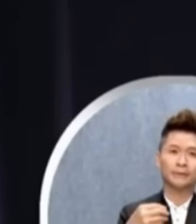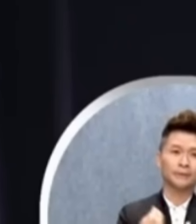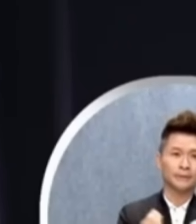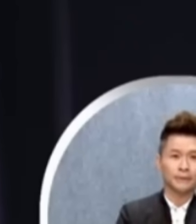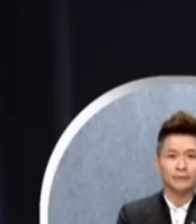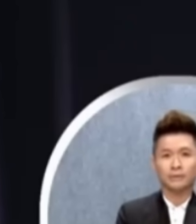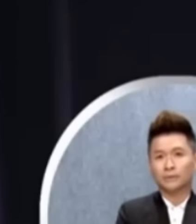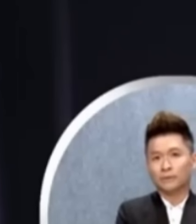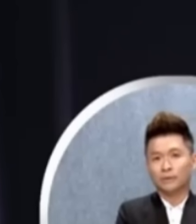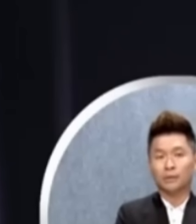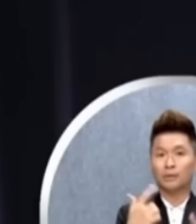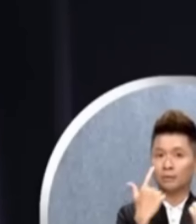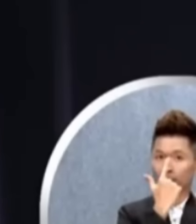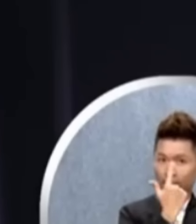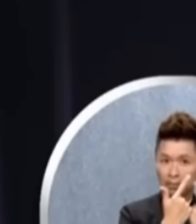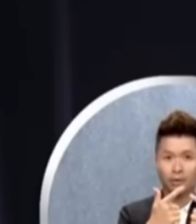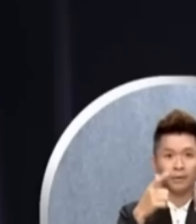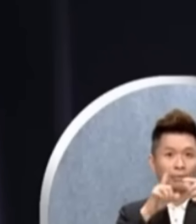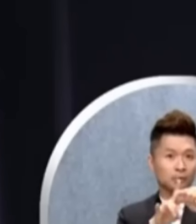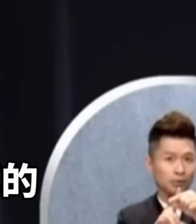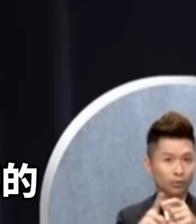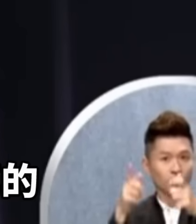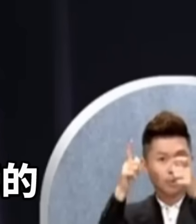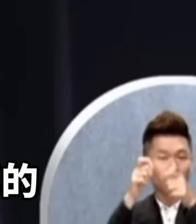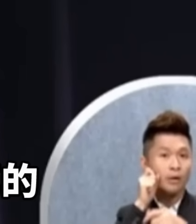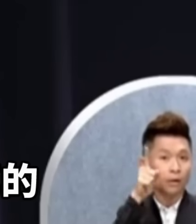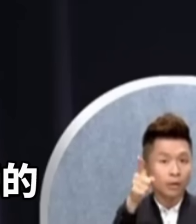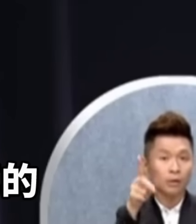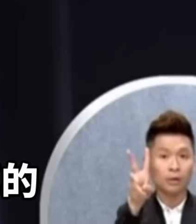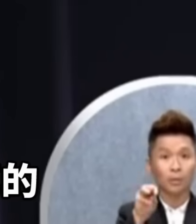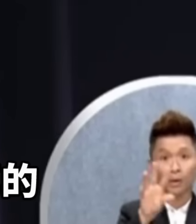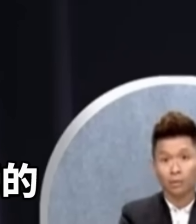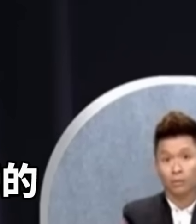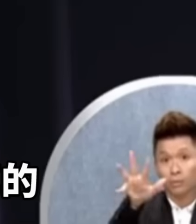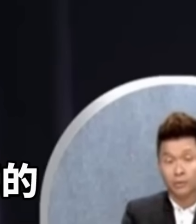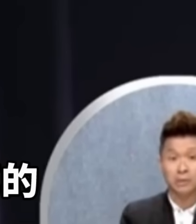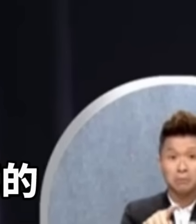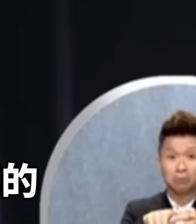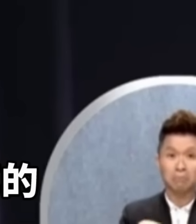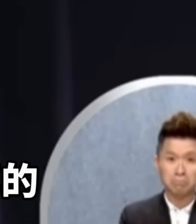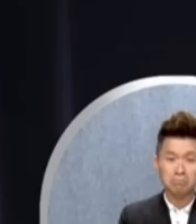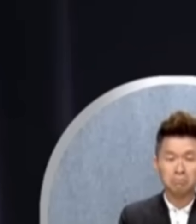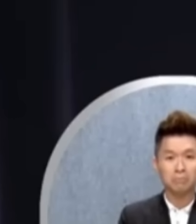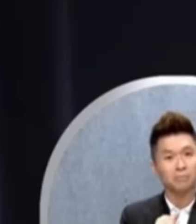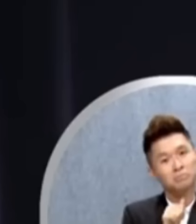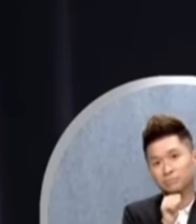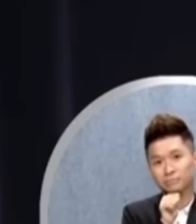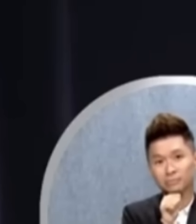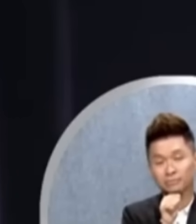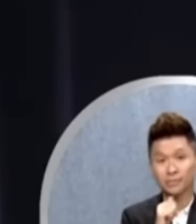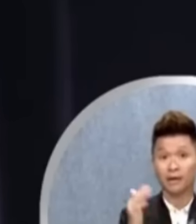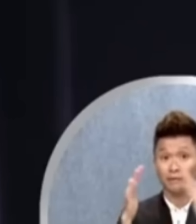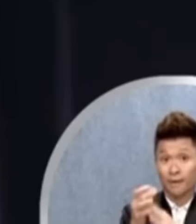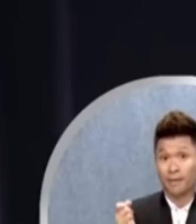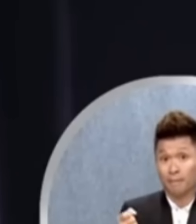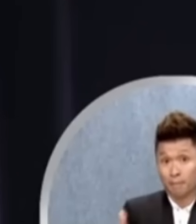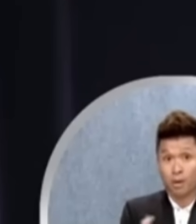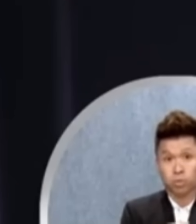臺北、臺中 高雄 一個月拿3萬塊錢 35000塊的薪水 就註定你是貧窮的 你要買一個房子 又沒生小孩